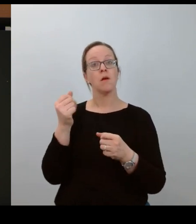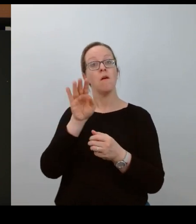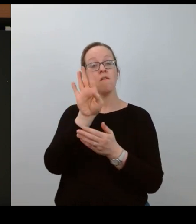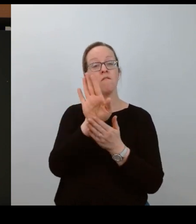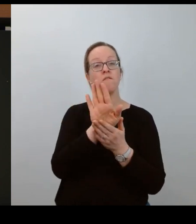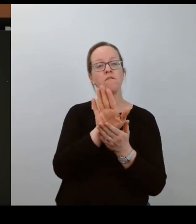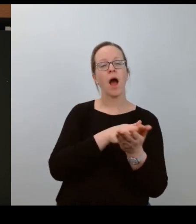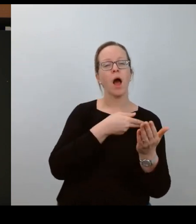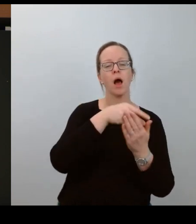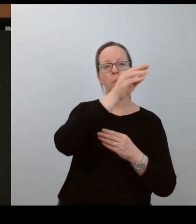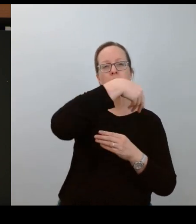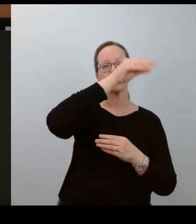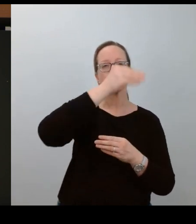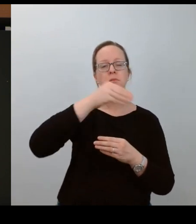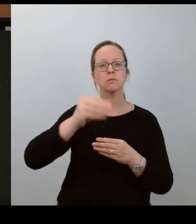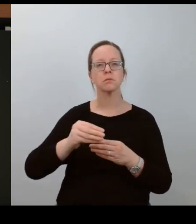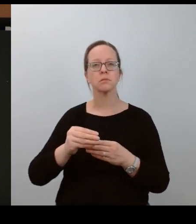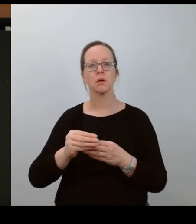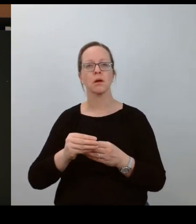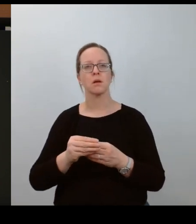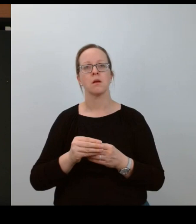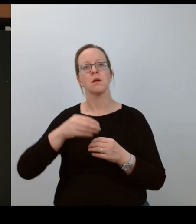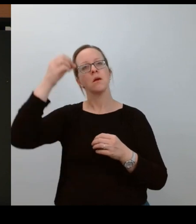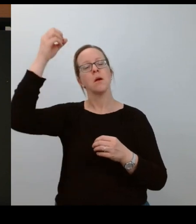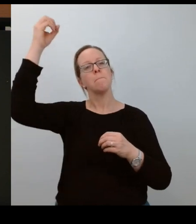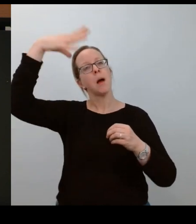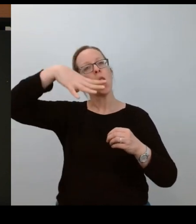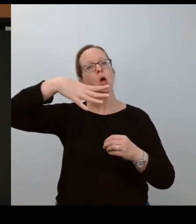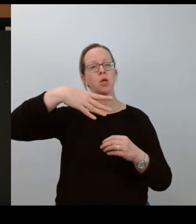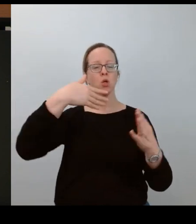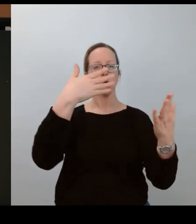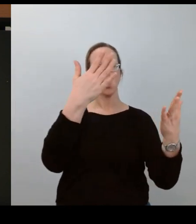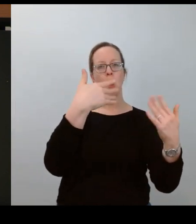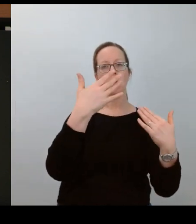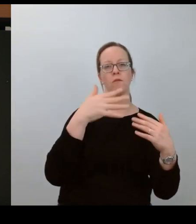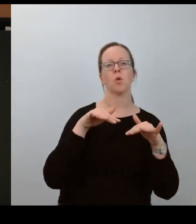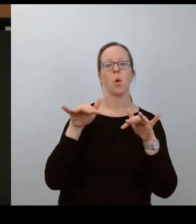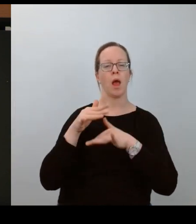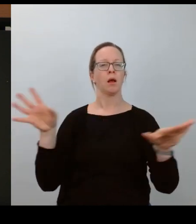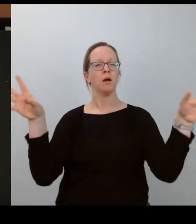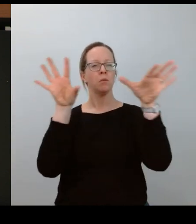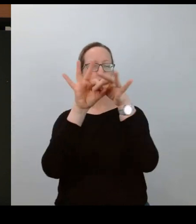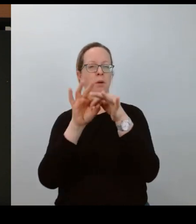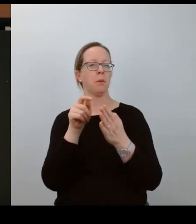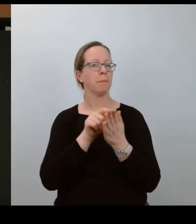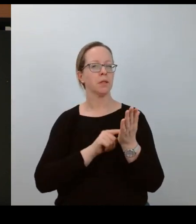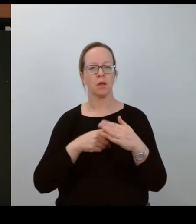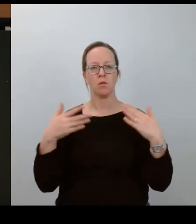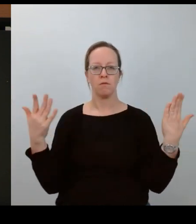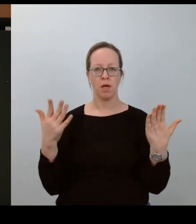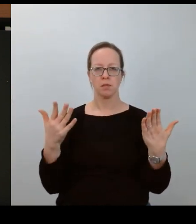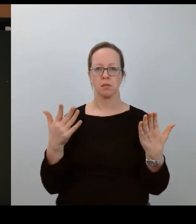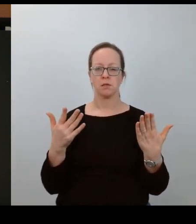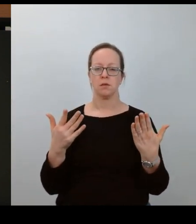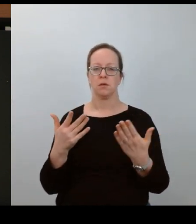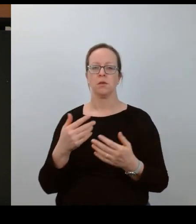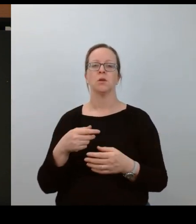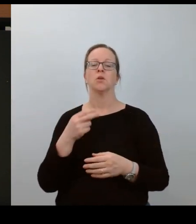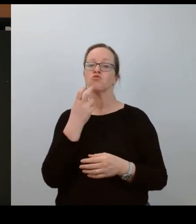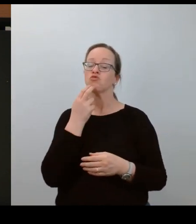Wer weiß, wie viele Nutzungszeit, Raumtiefe und Sichtschutz die darstellenden Künste verlangen, wenn nicht die Künstlerinnen und Künstler